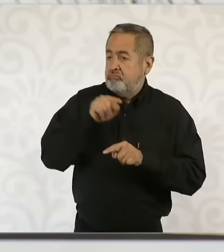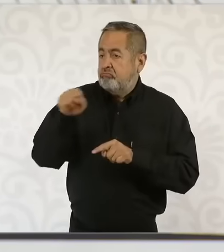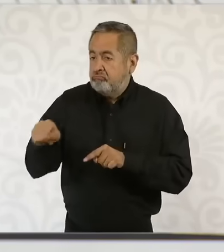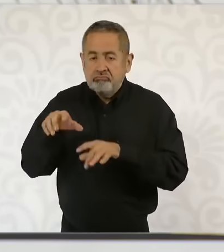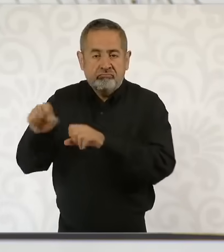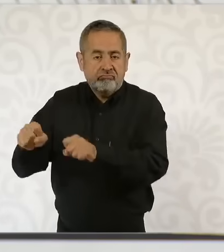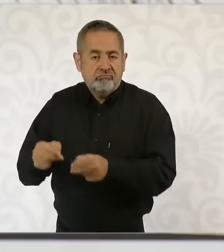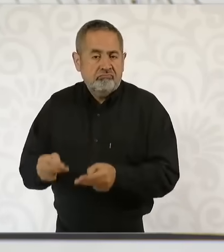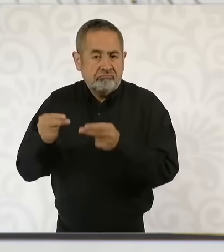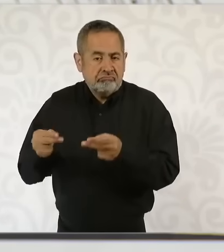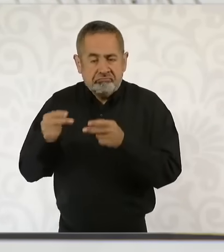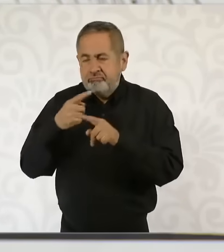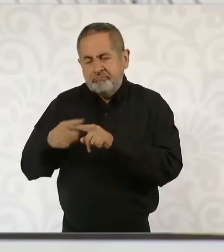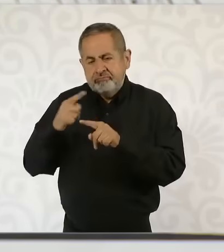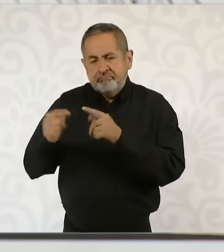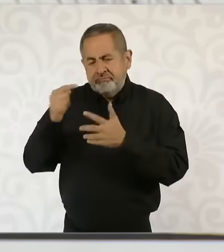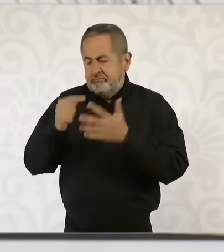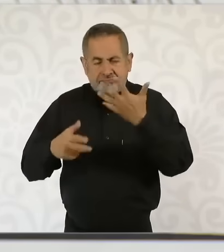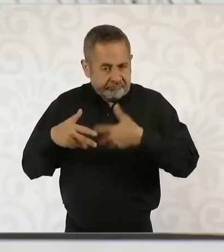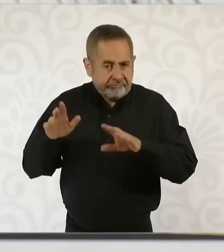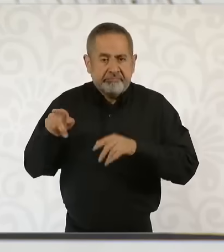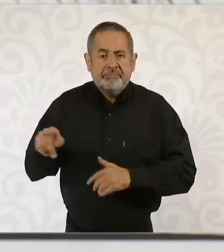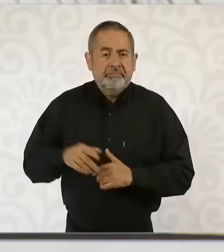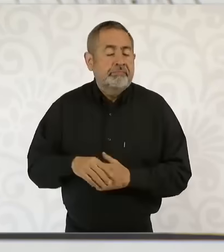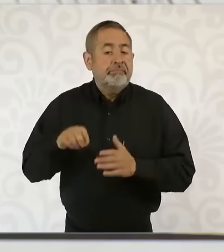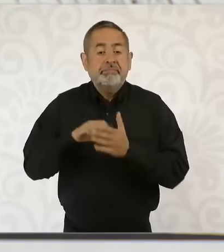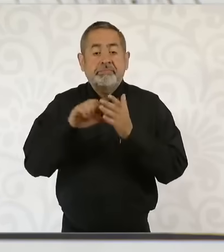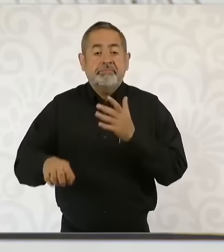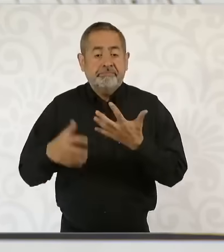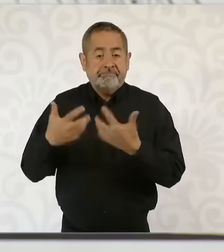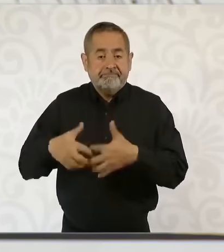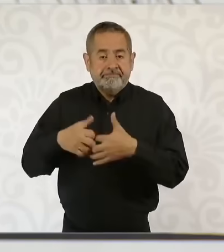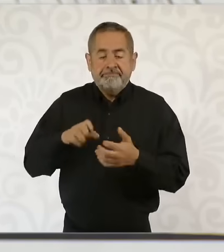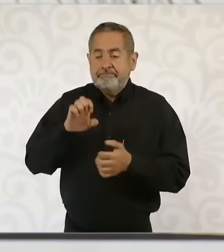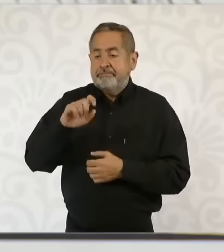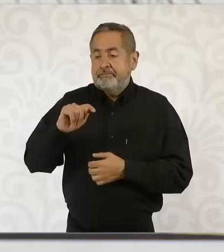inversiones en distintos temas. Eh, por ejemplo, la producción de Thanol si es factible en México